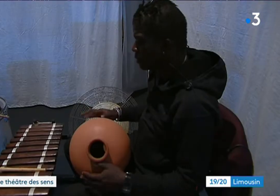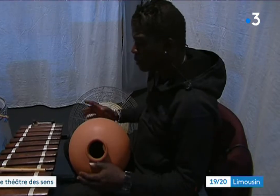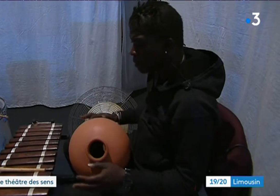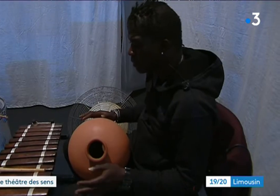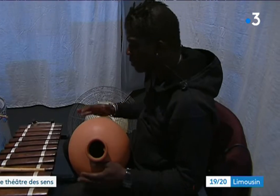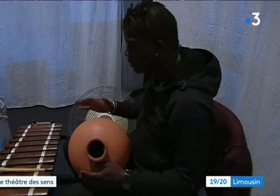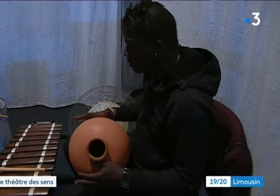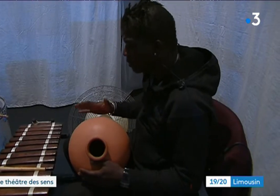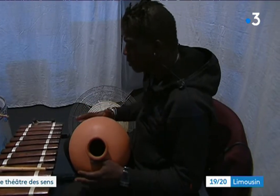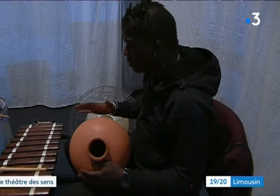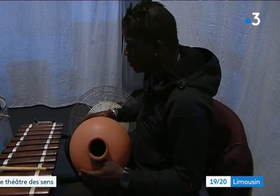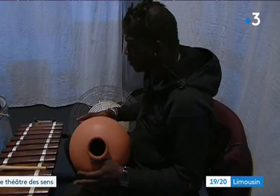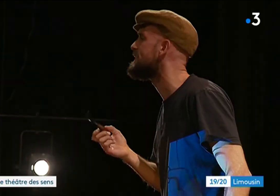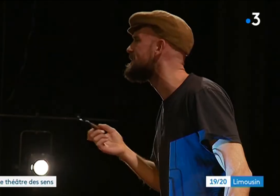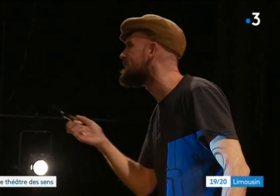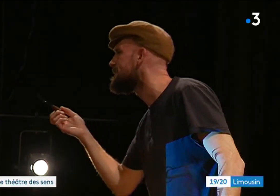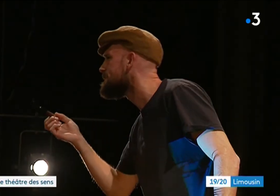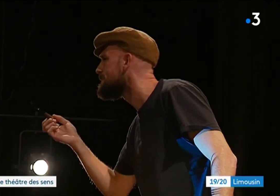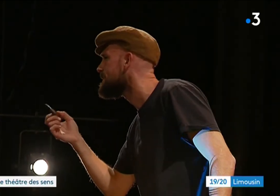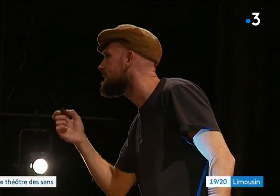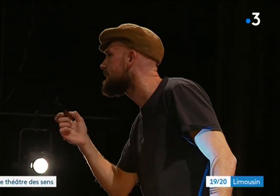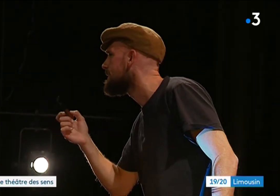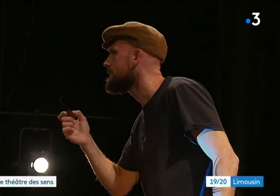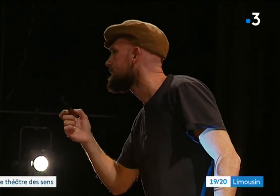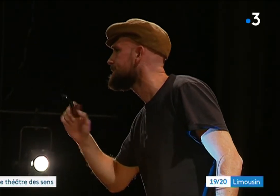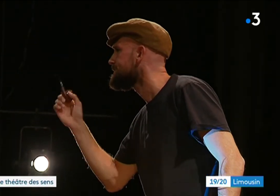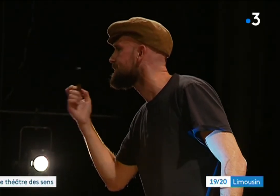associés" qui travaillent depuis 10 ans sur le handicap sensoriel. "La maison en